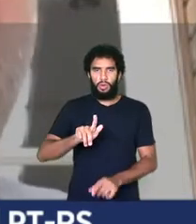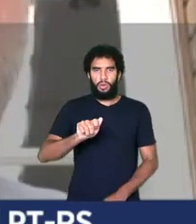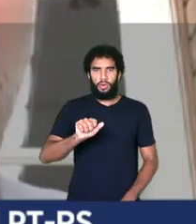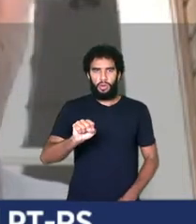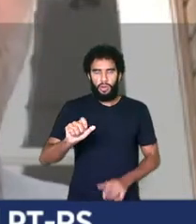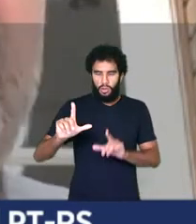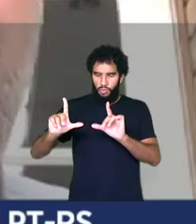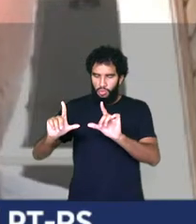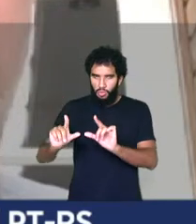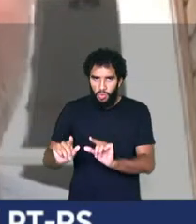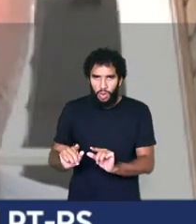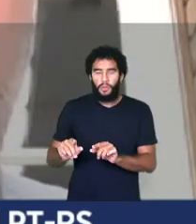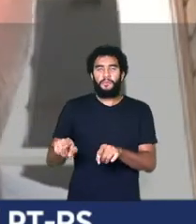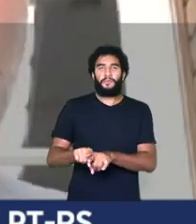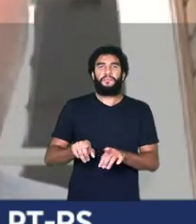GÁ S, DOS COMBUSTÍVEIS E MUDAR A POLÍTICA DE PREÇOS